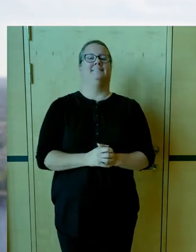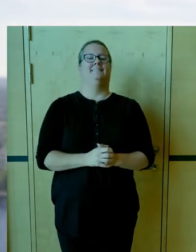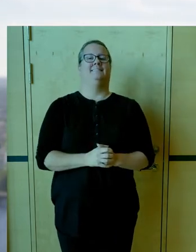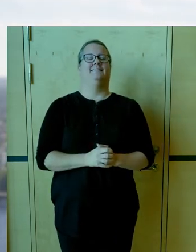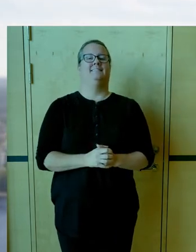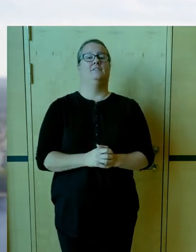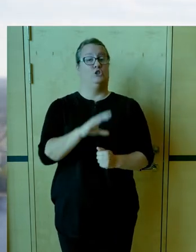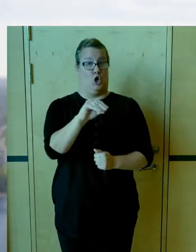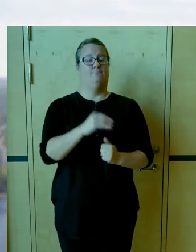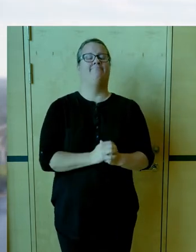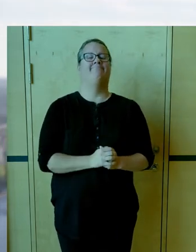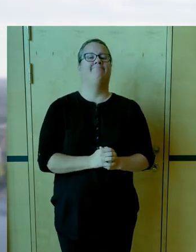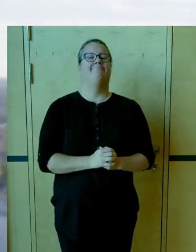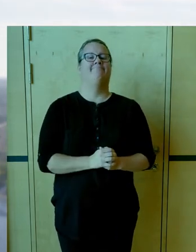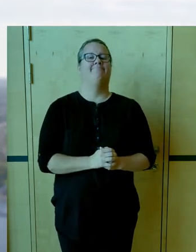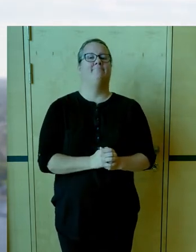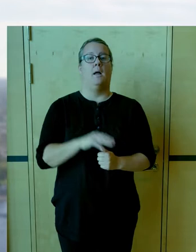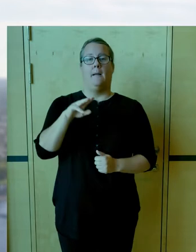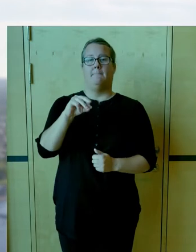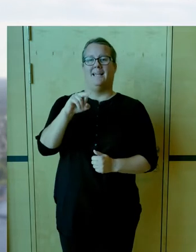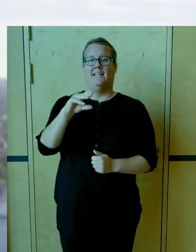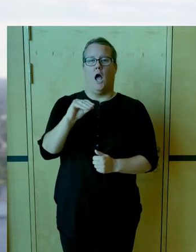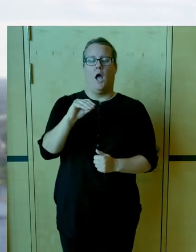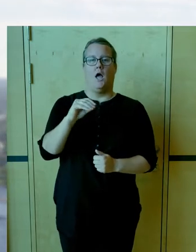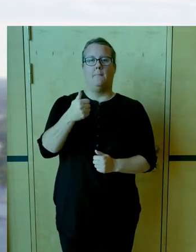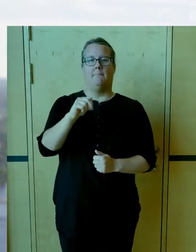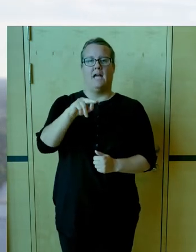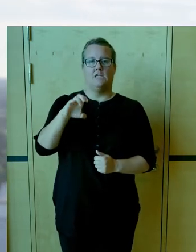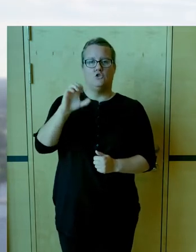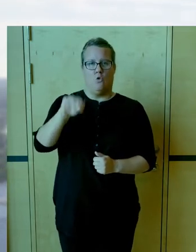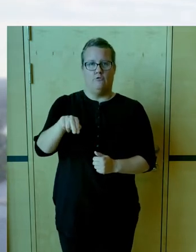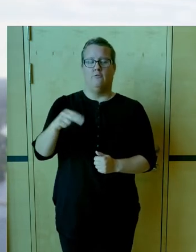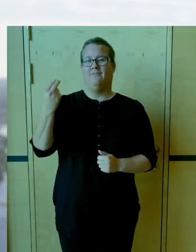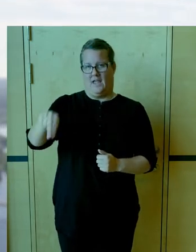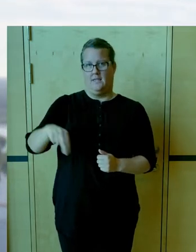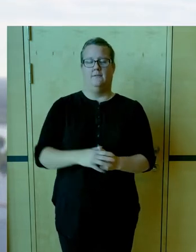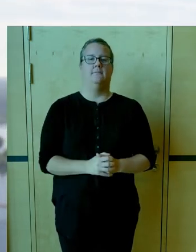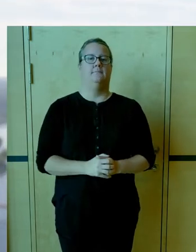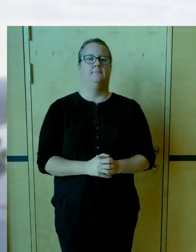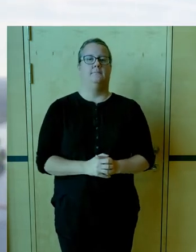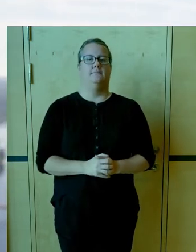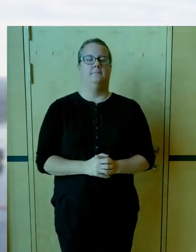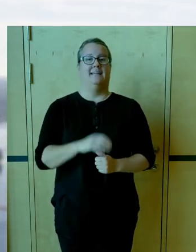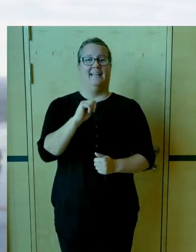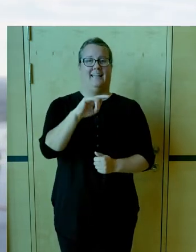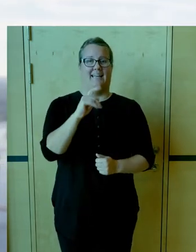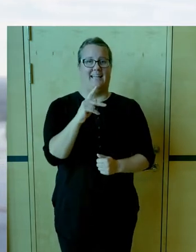Ja Maria Berntsson Nej Fredrik Lundberg